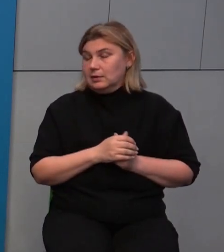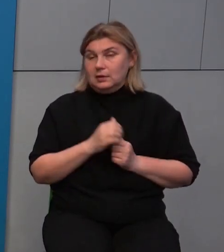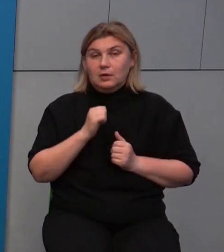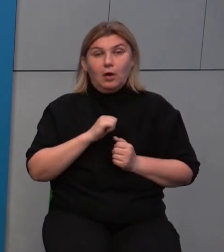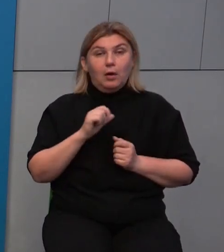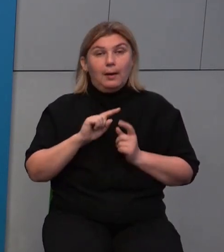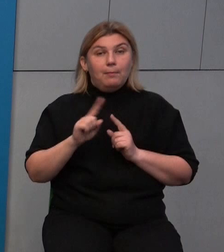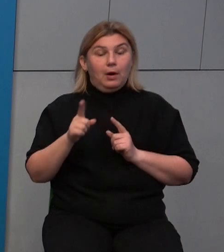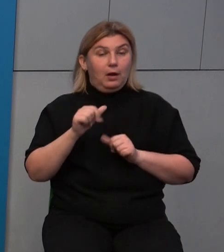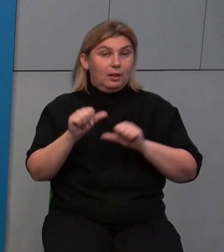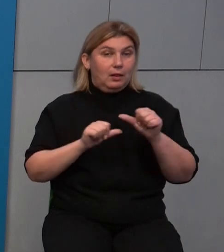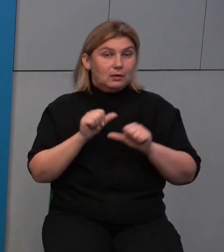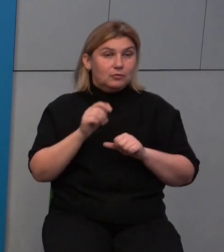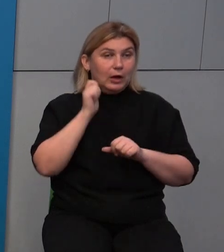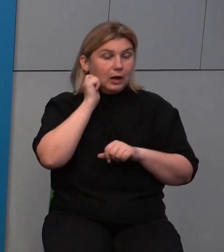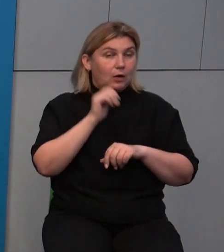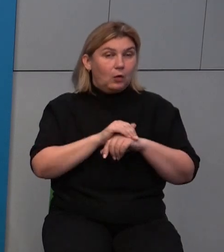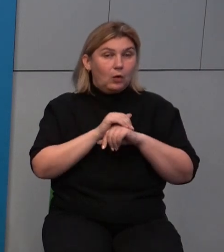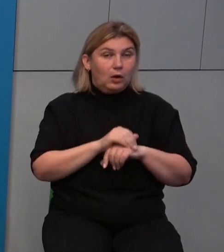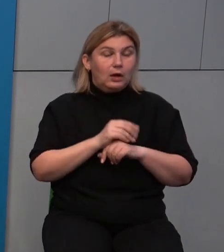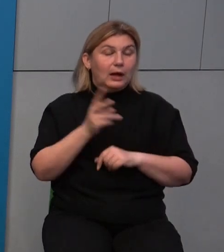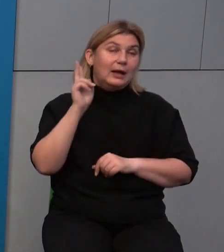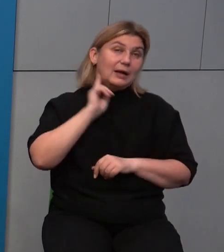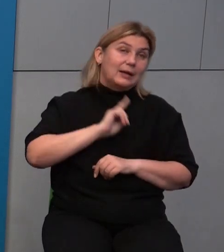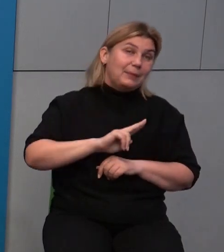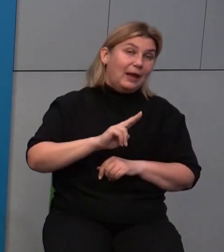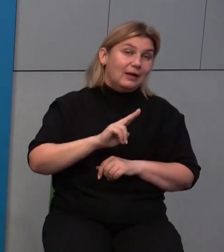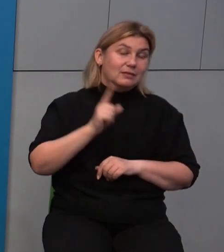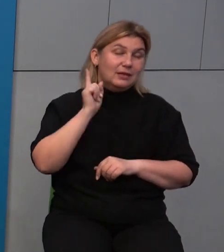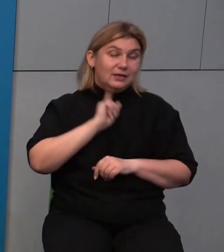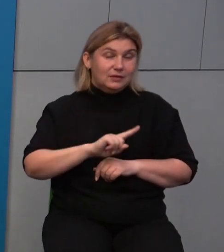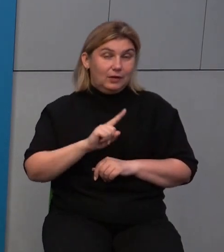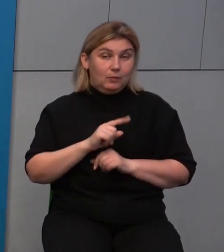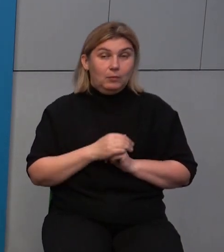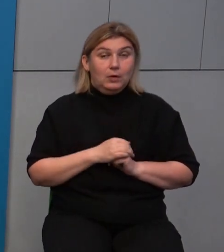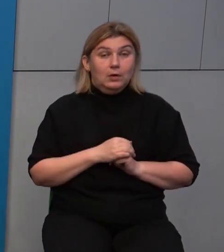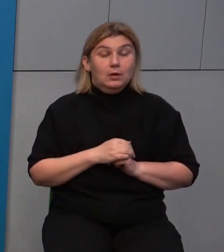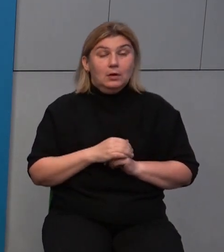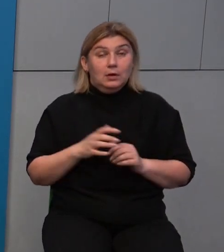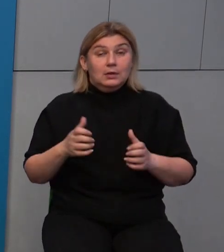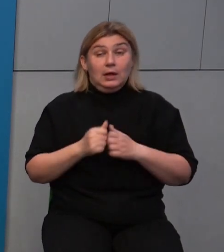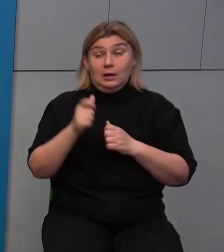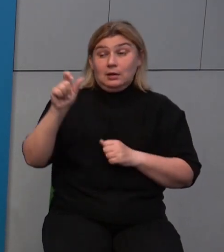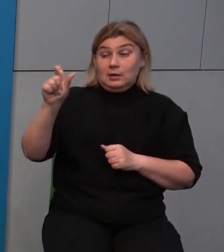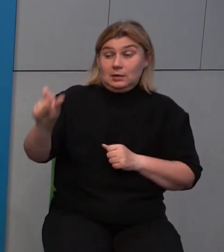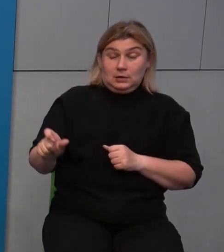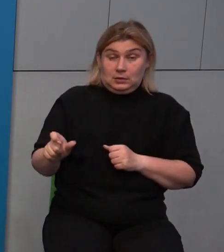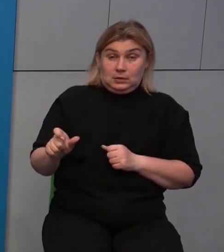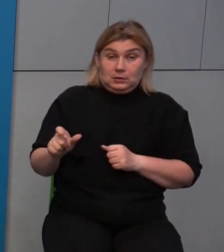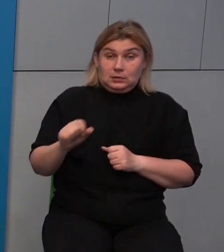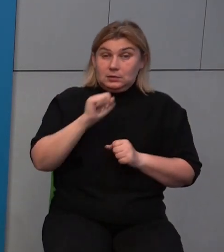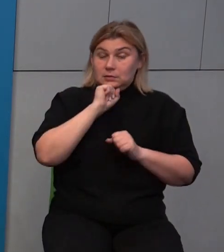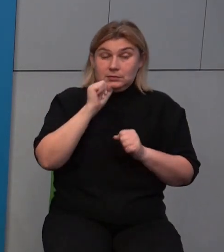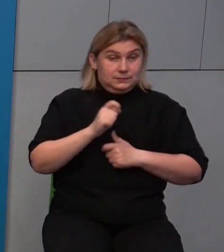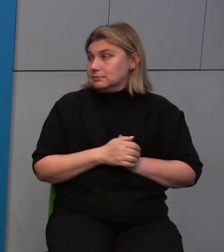że koledzy z gimnazjum i z liceum znaleźli go, bo to nie zrobił nikt inny,